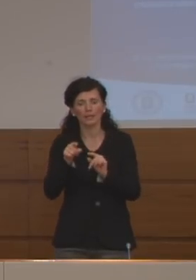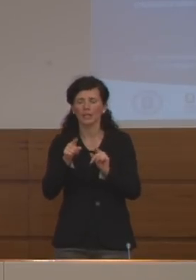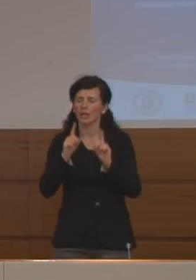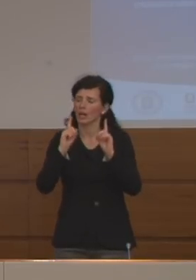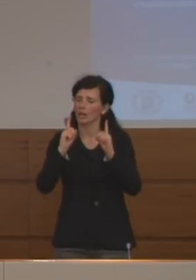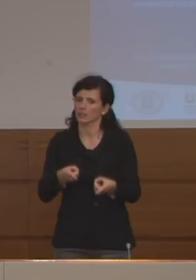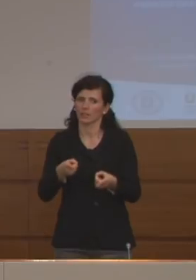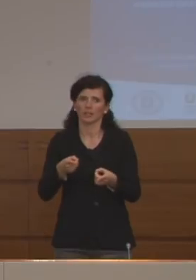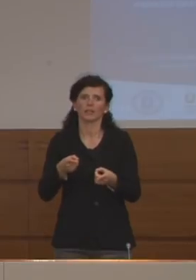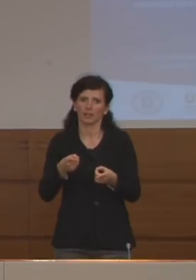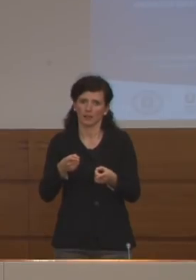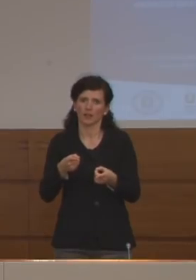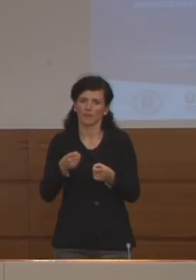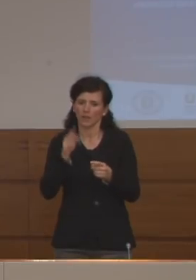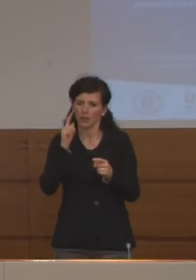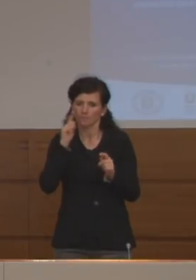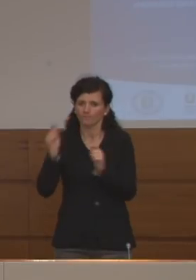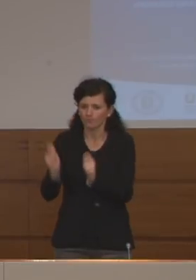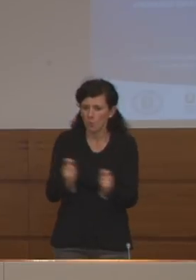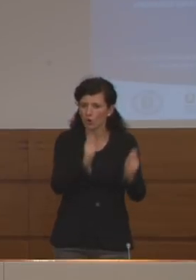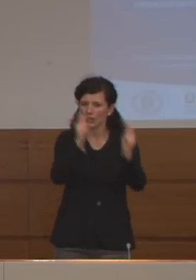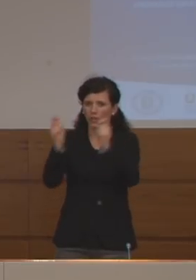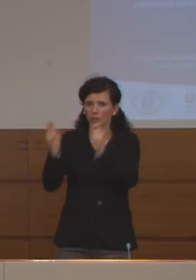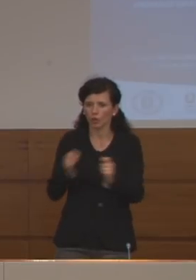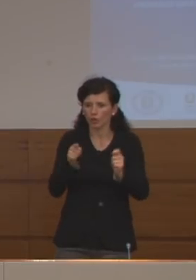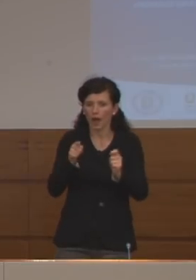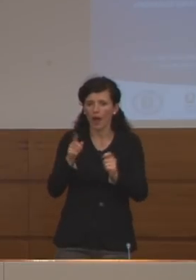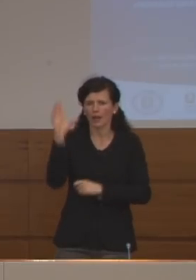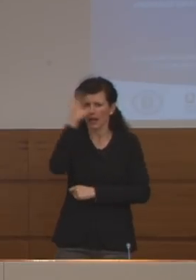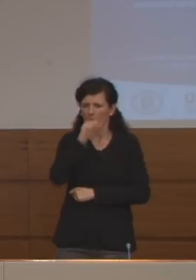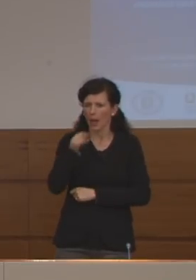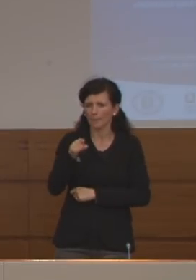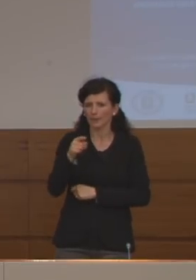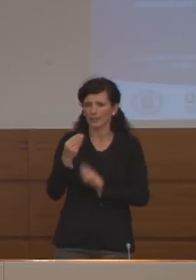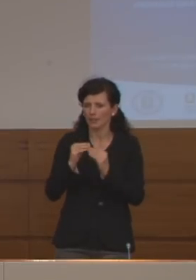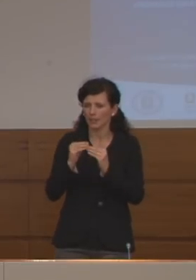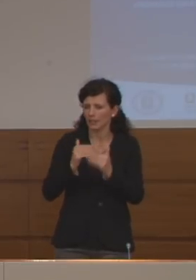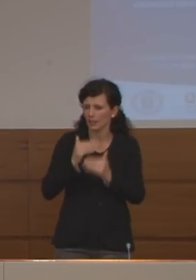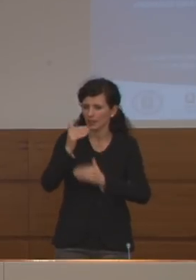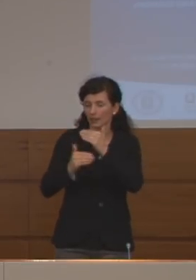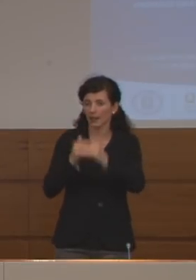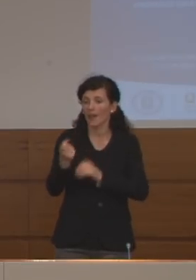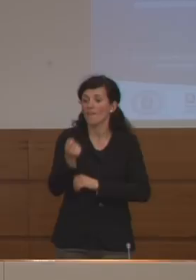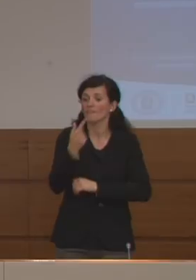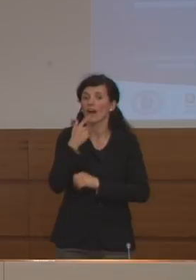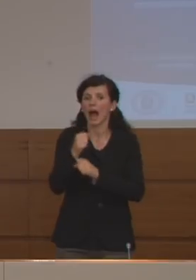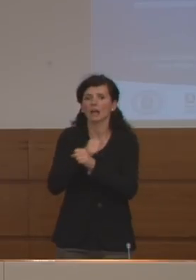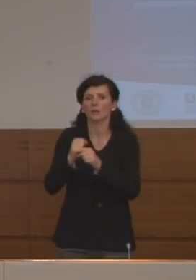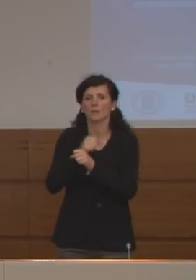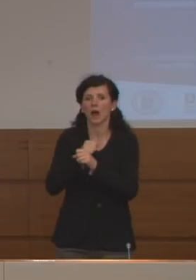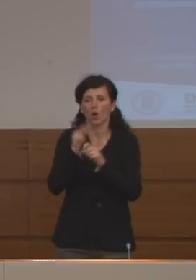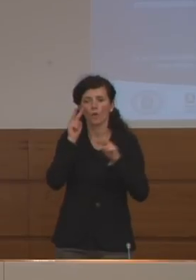attentamente monitorate proprio, per quel che riguarda la farmacovigilanza,